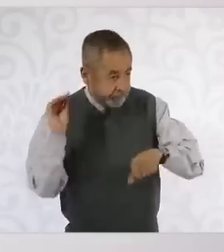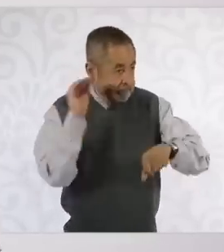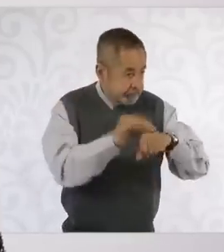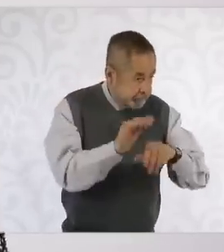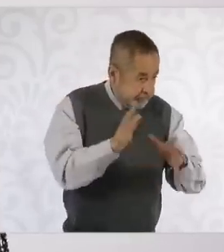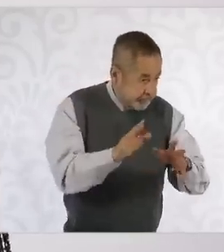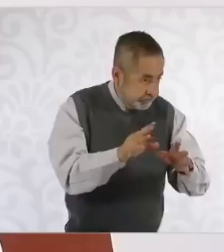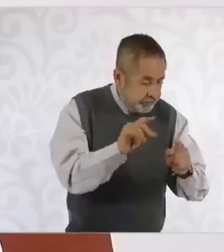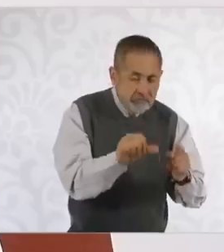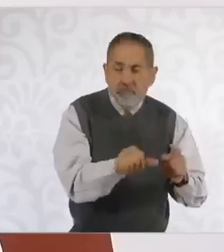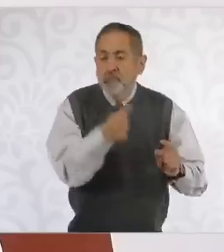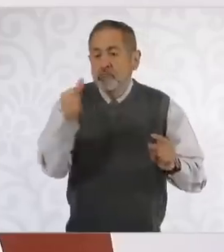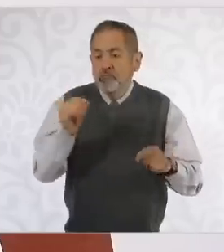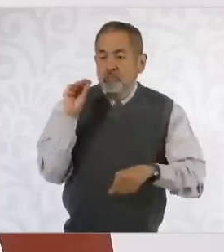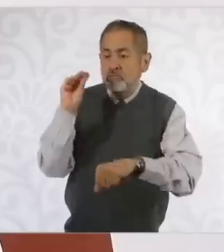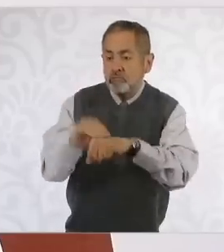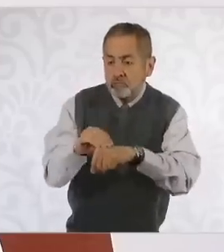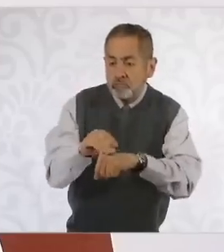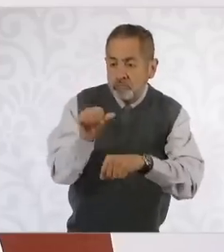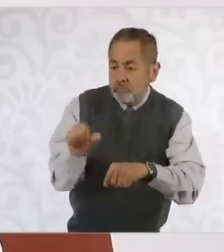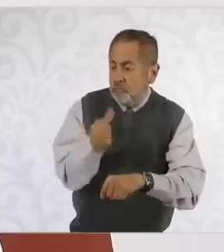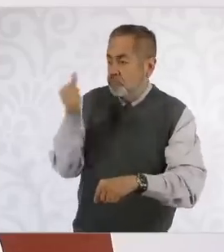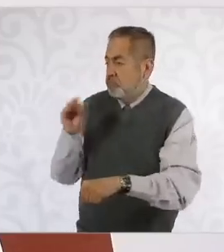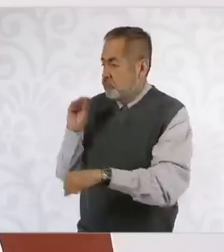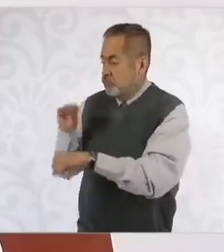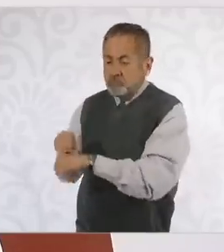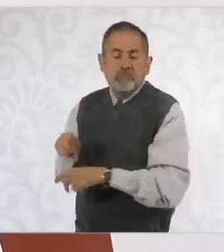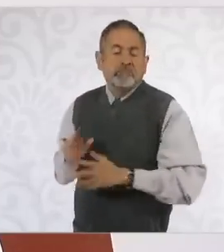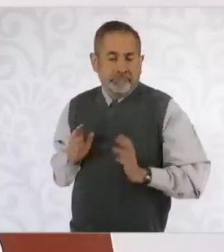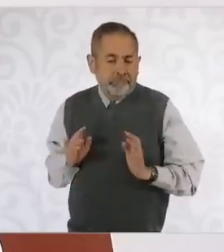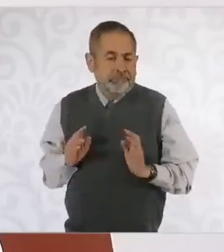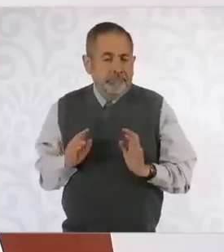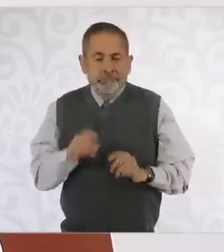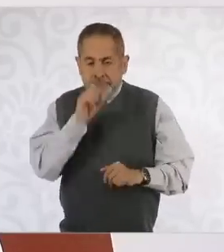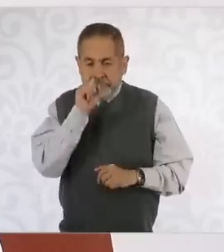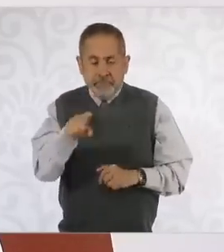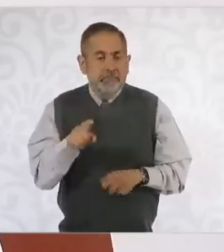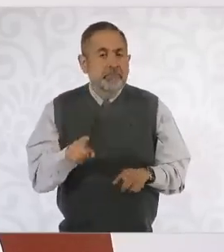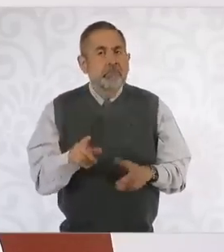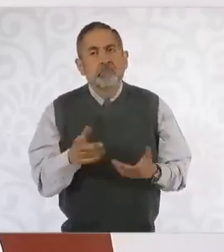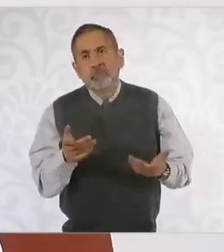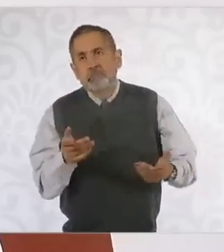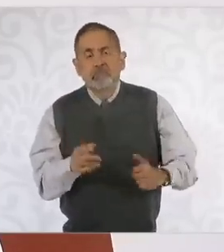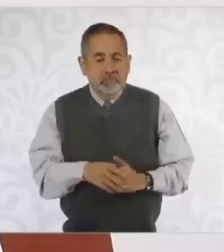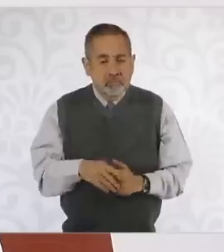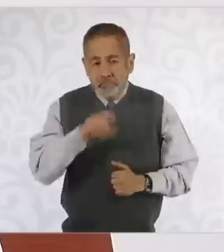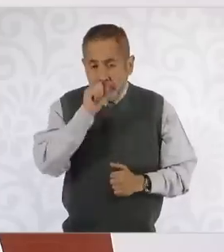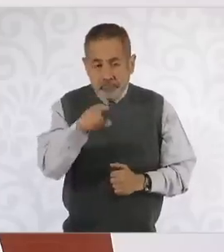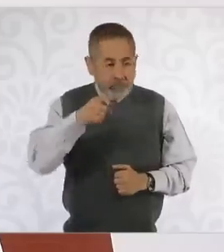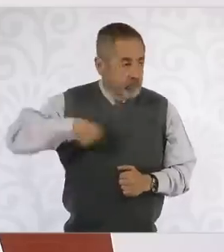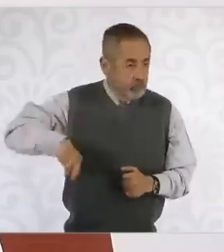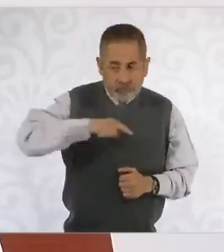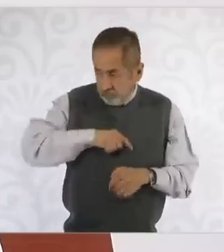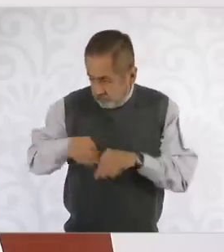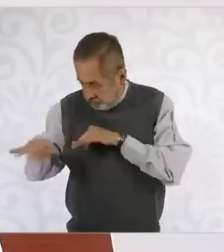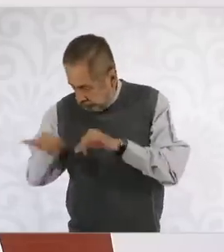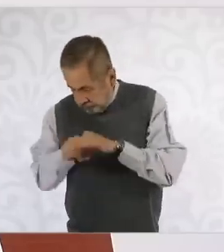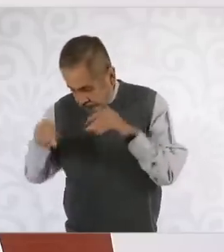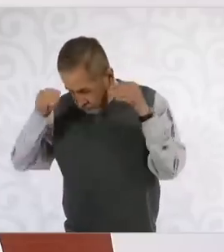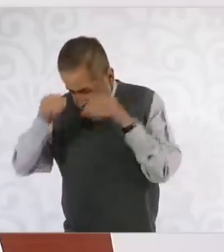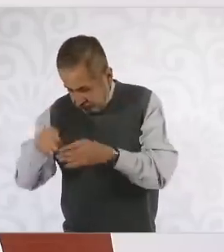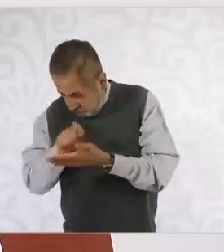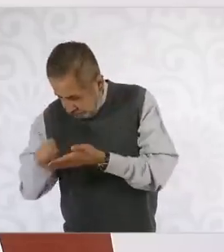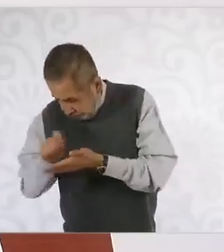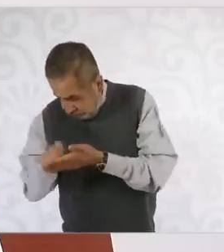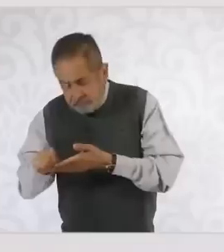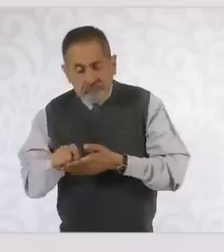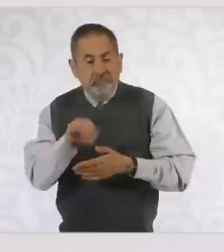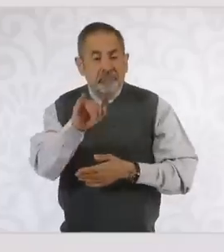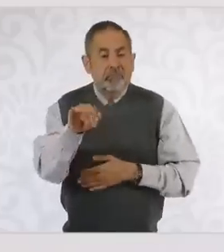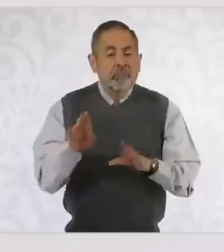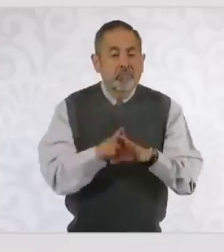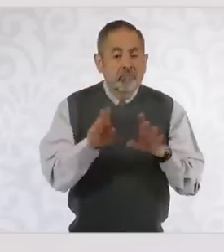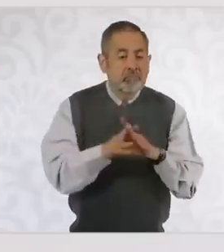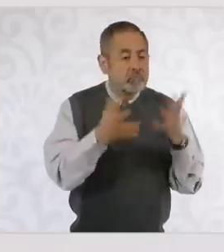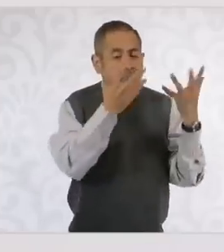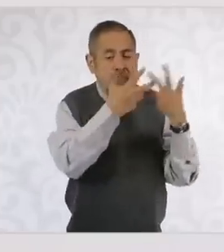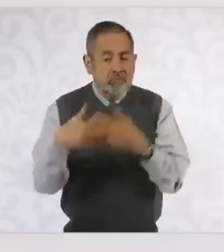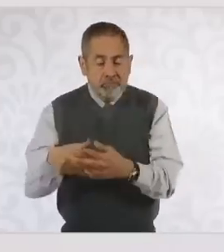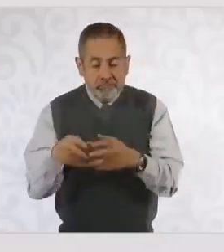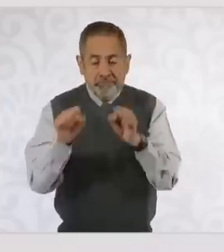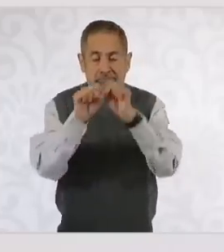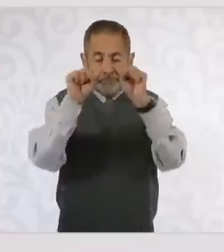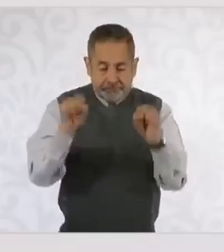del país e y por otro lado e estamos trabajando en la articulación del Sistema Nacional de cuidados